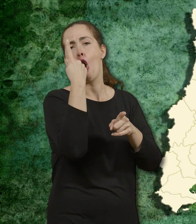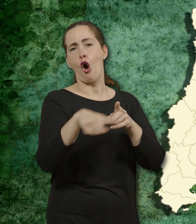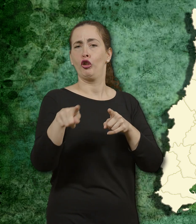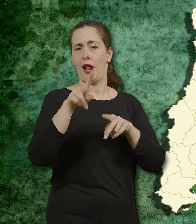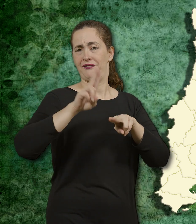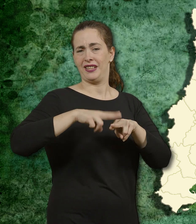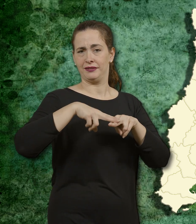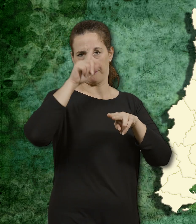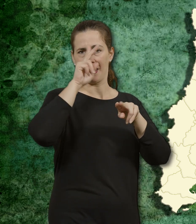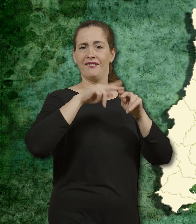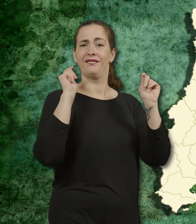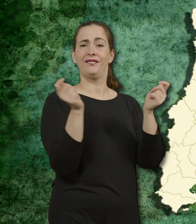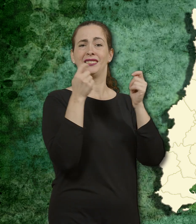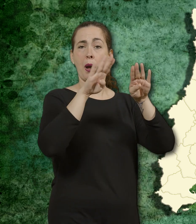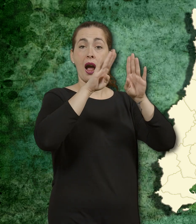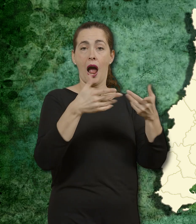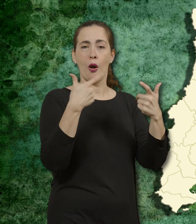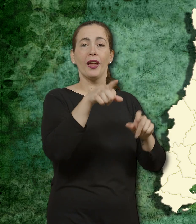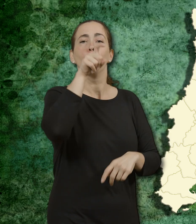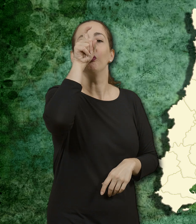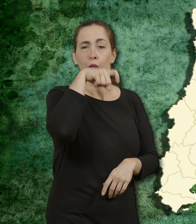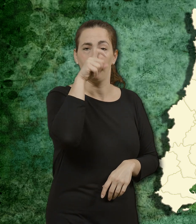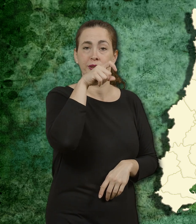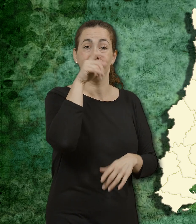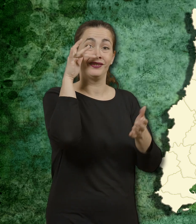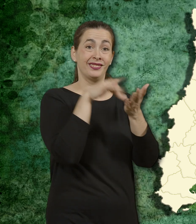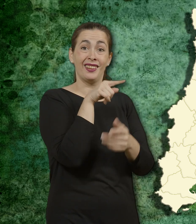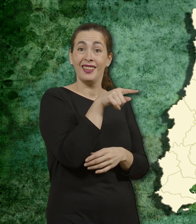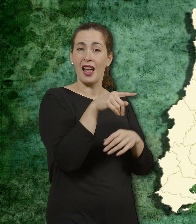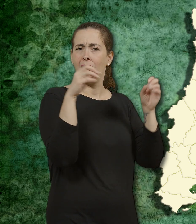o el festival Cau de Bruixes, on la màgia i l'esoterisme impregnen els carrers del poble,